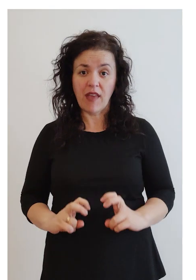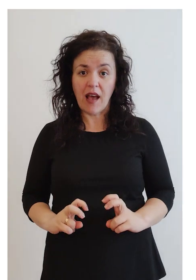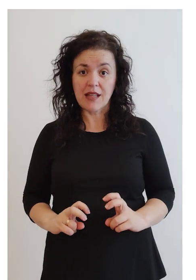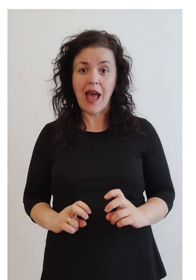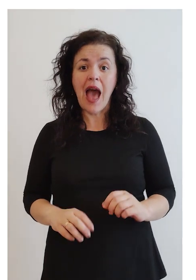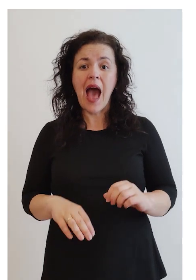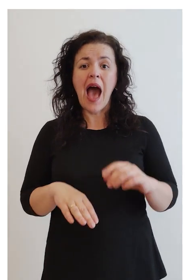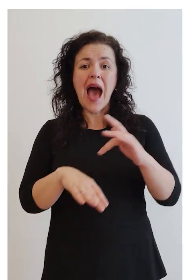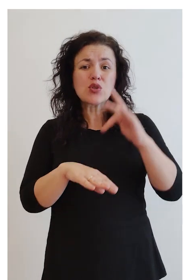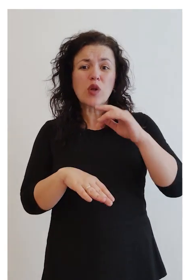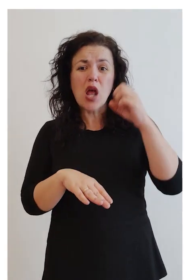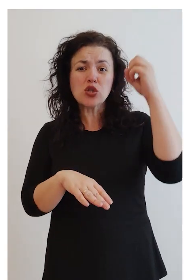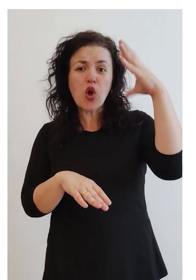Boli